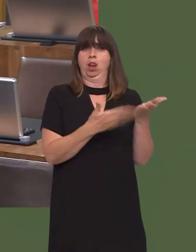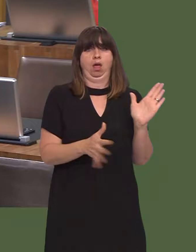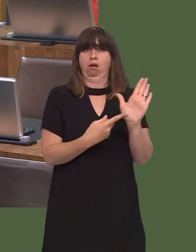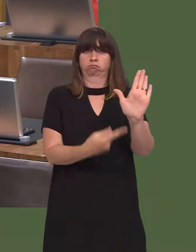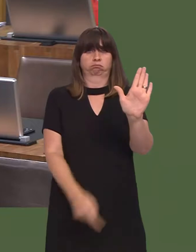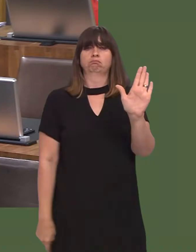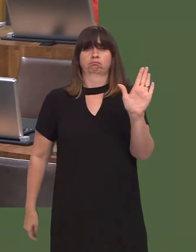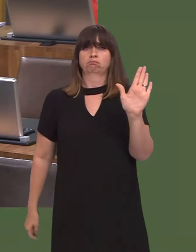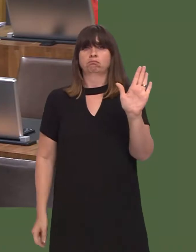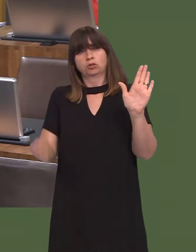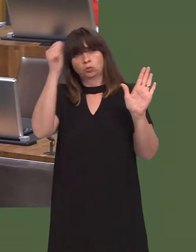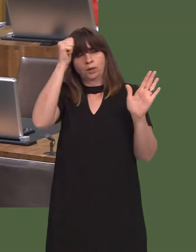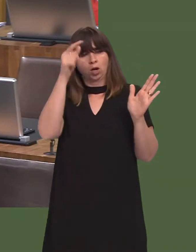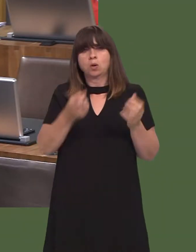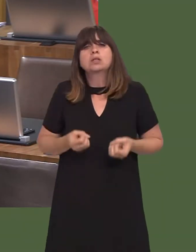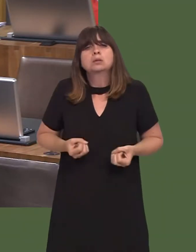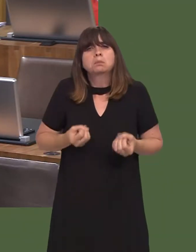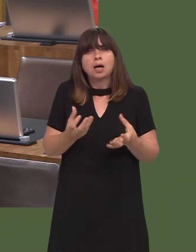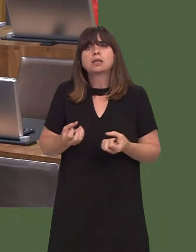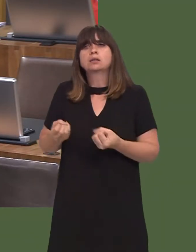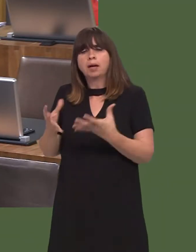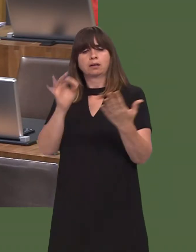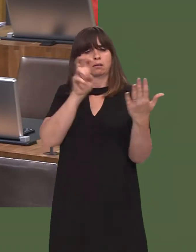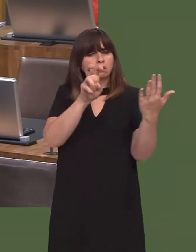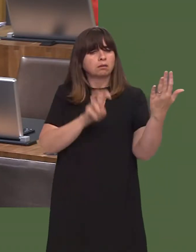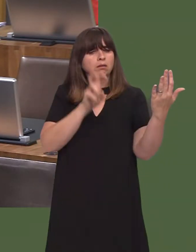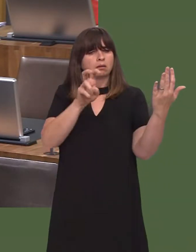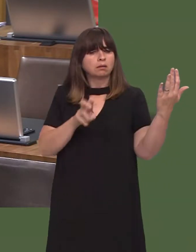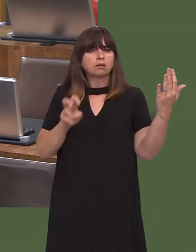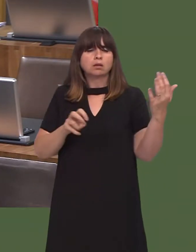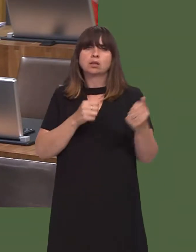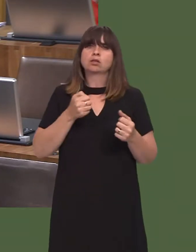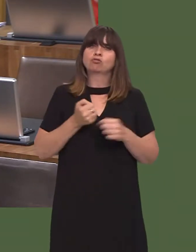pa orsafoedd ddylai gael eu cefnogi dros y blynyddoedd. Mae hon yn broses hollol agored.